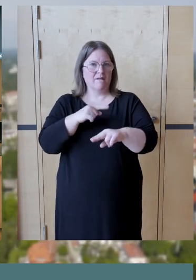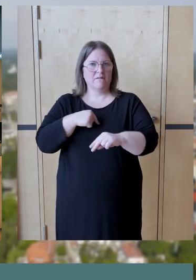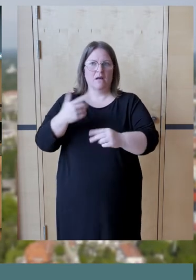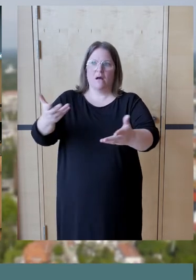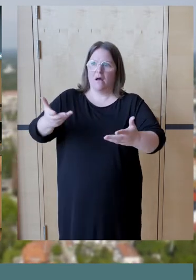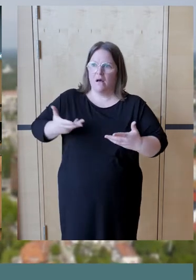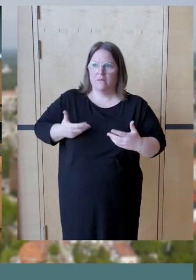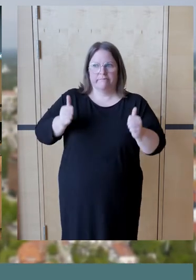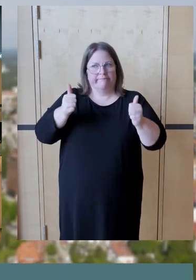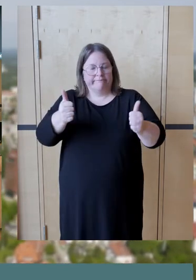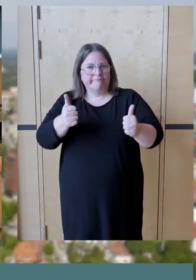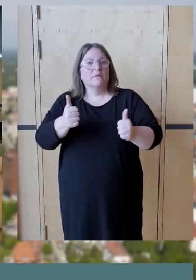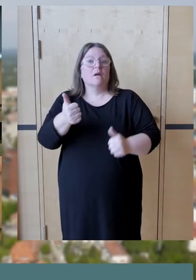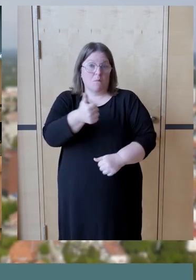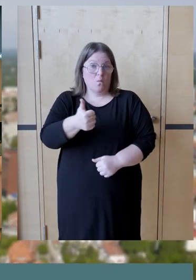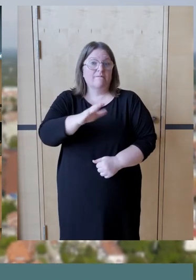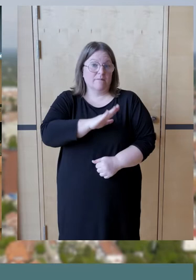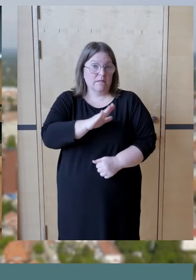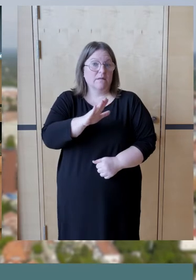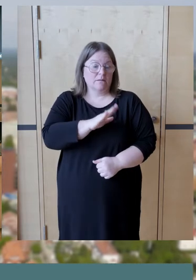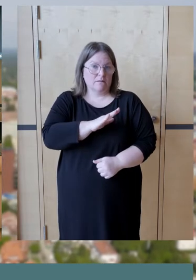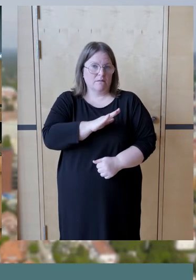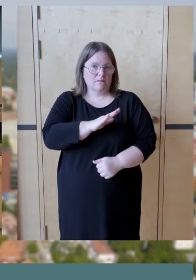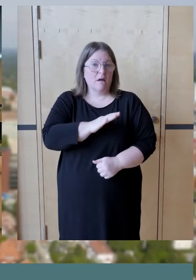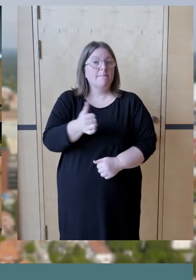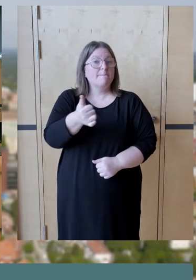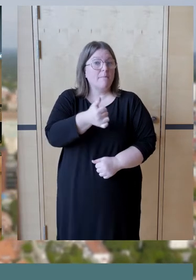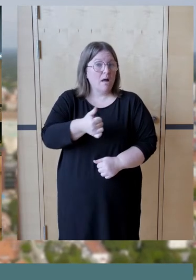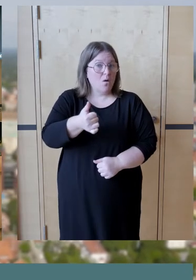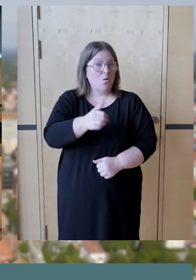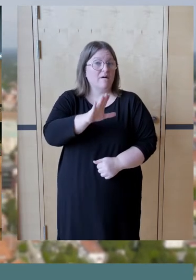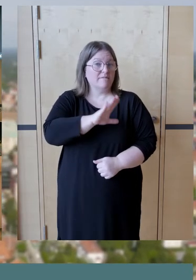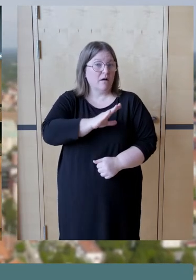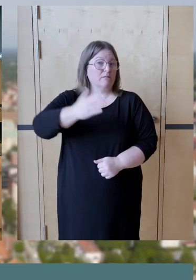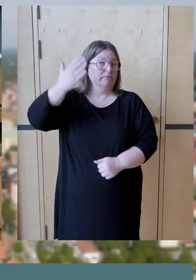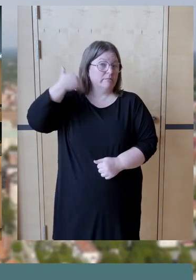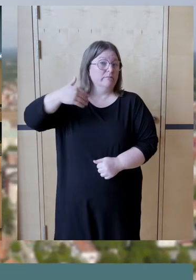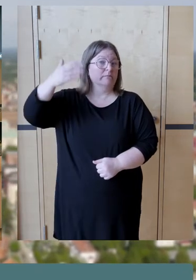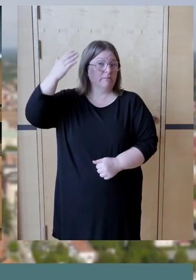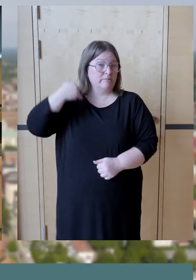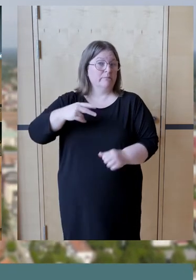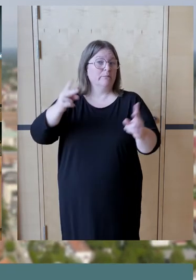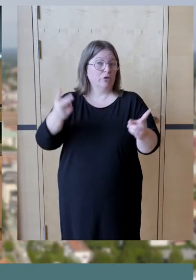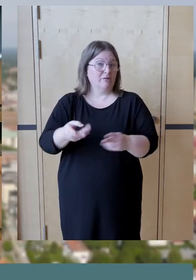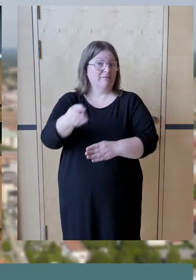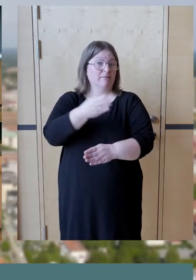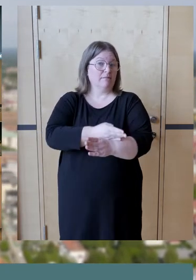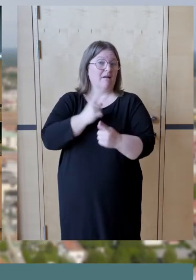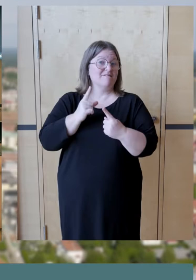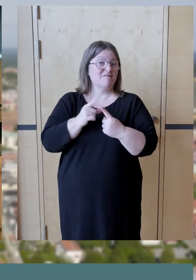Finns Jobbet fanns också inför förra Bolt Eftersom jag gick ut med dig